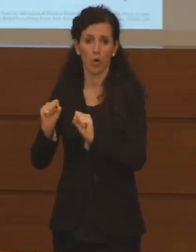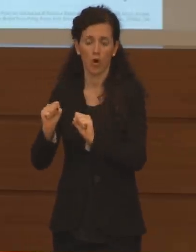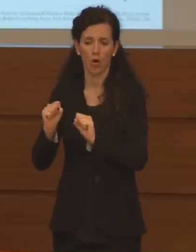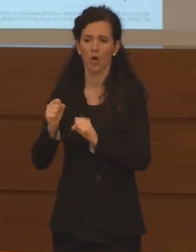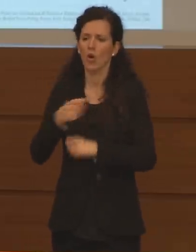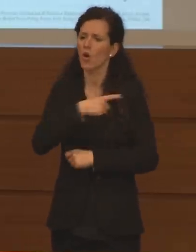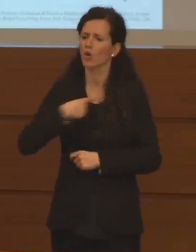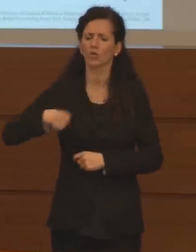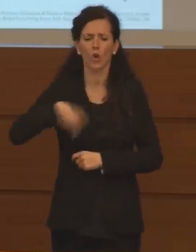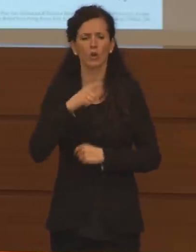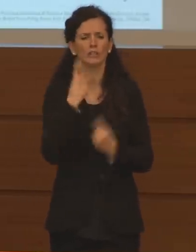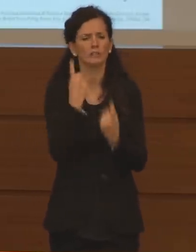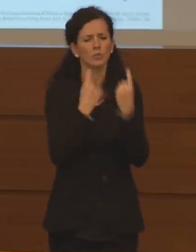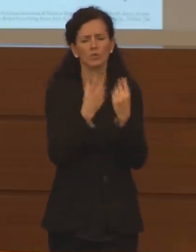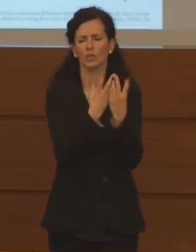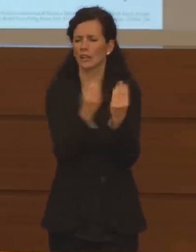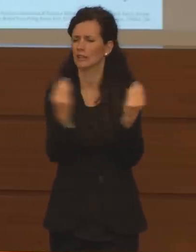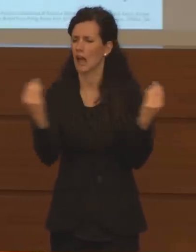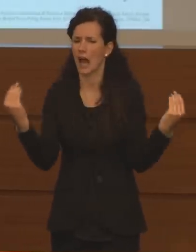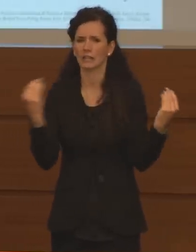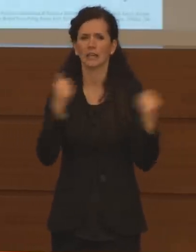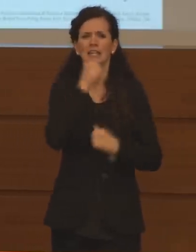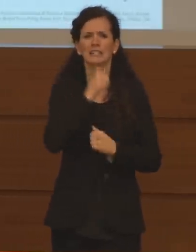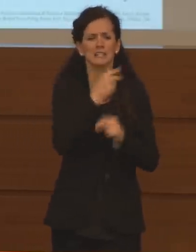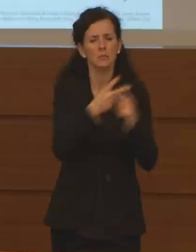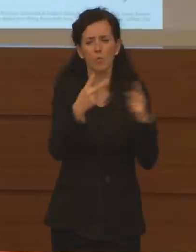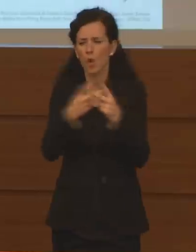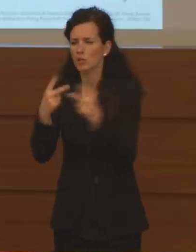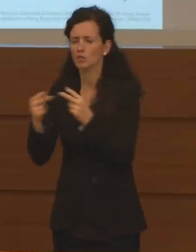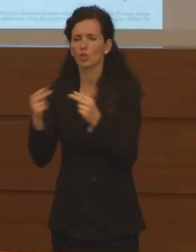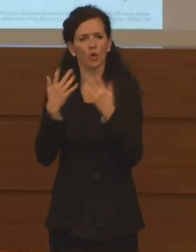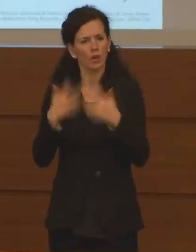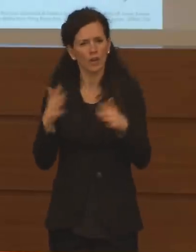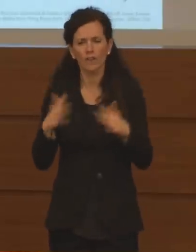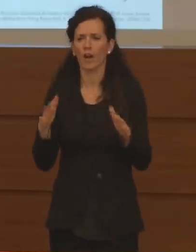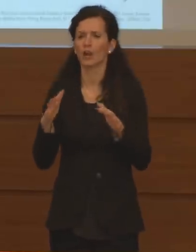tante simulazioni compreso avere il censimento di chi entra e chi esce dal